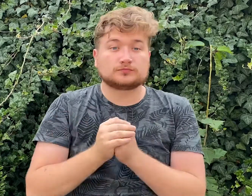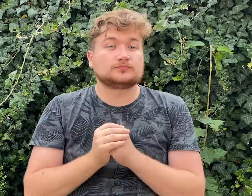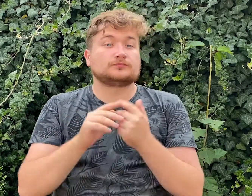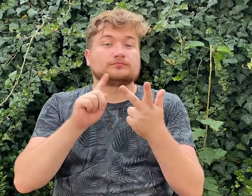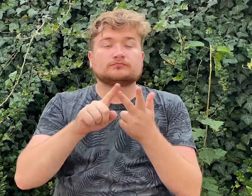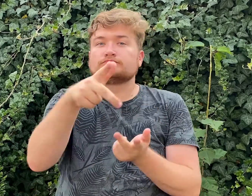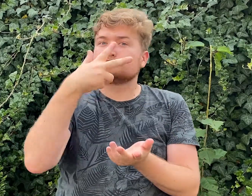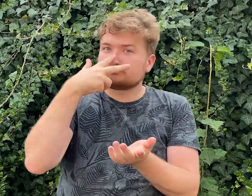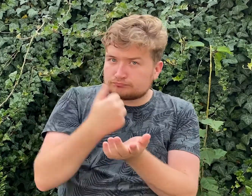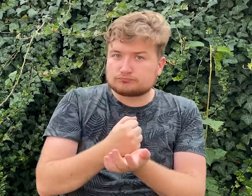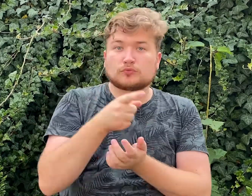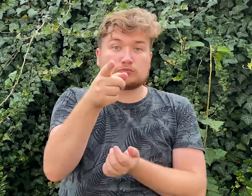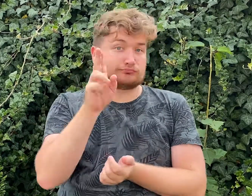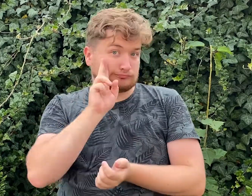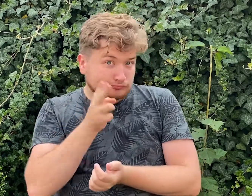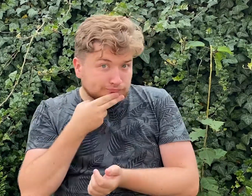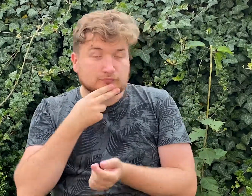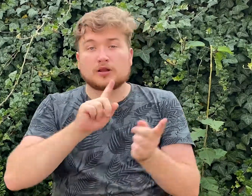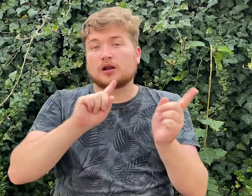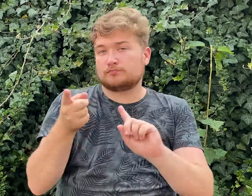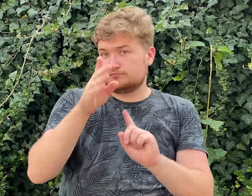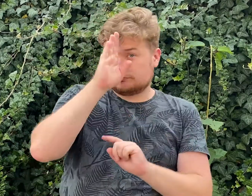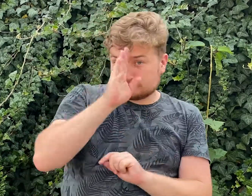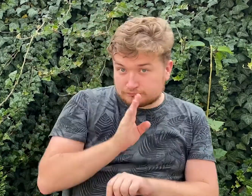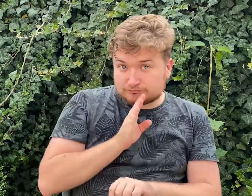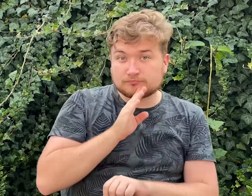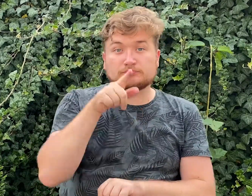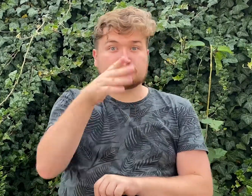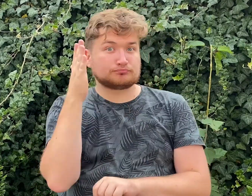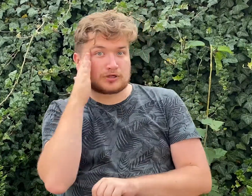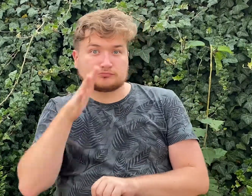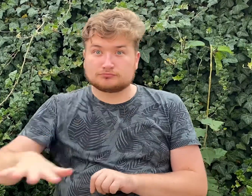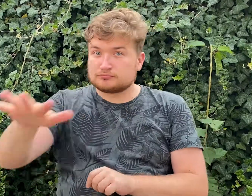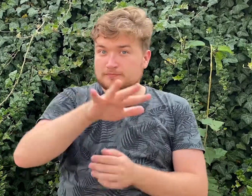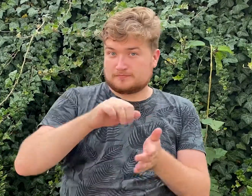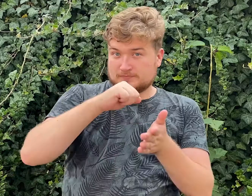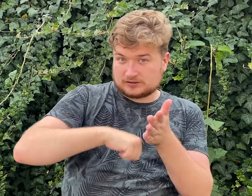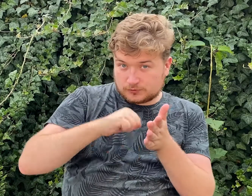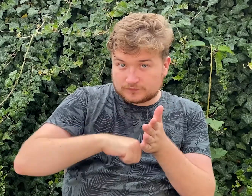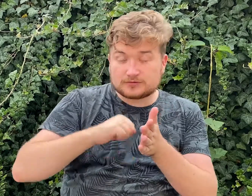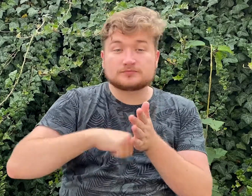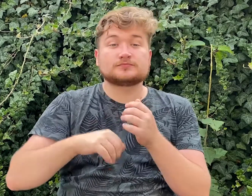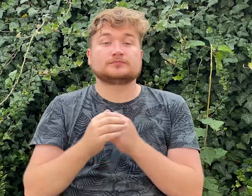deklaracja, że jest się osobą głuchą/ słabosłyszącą zamieszkałą na Mazowszu,